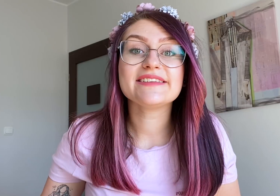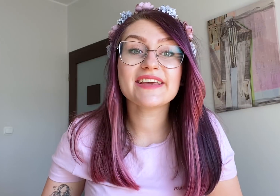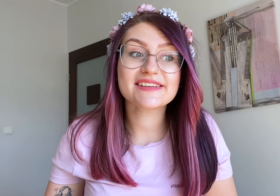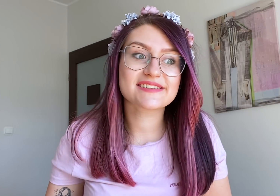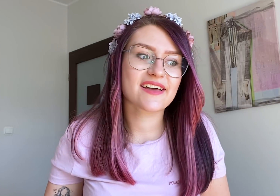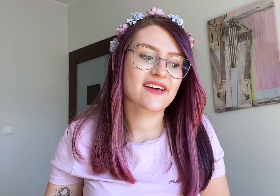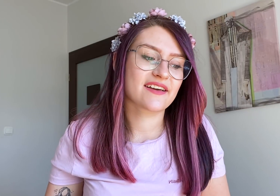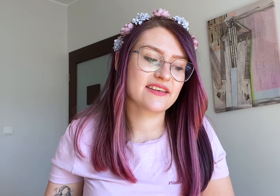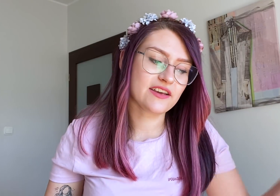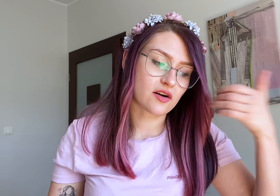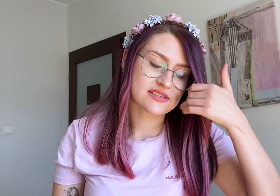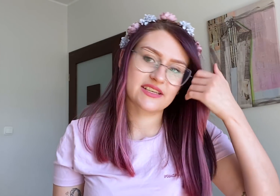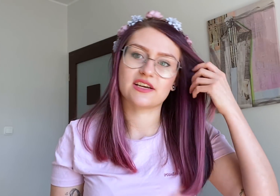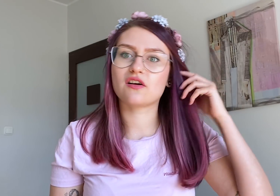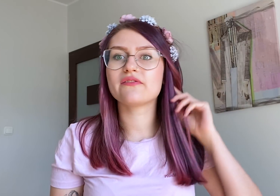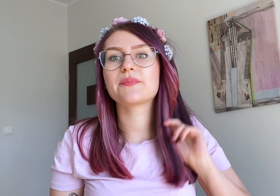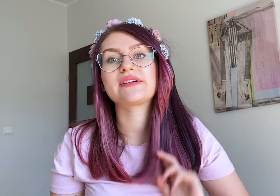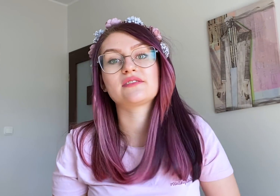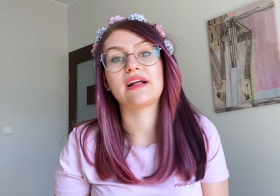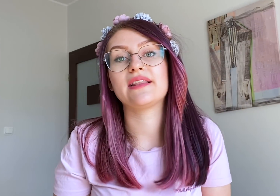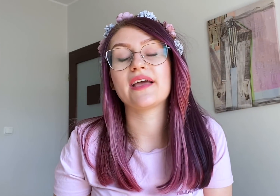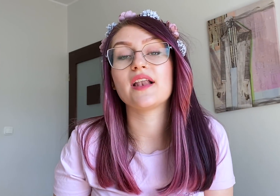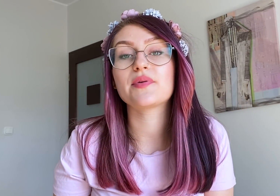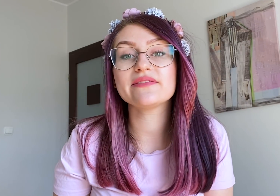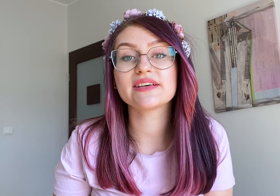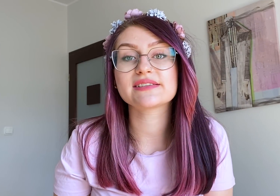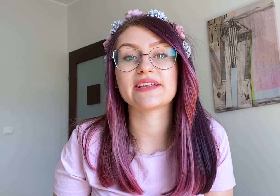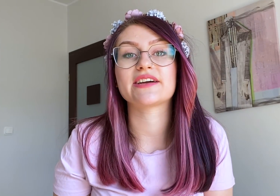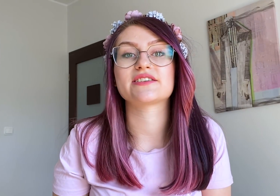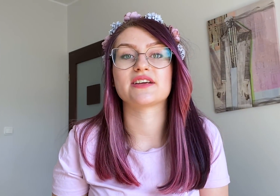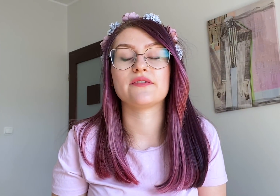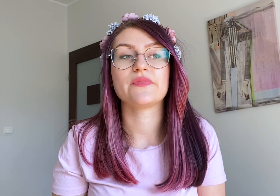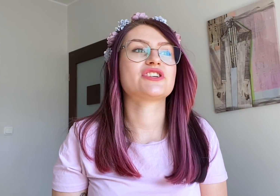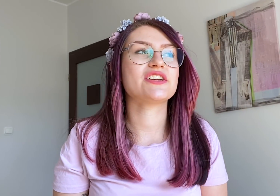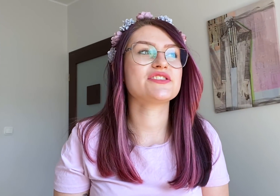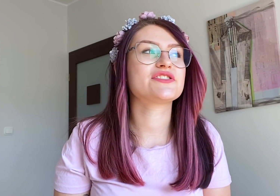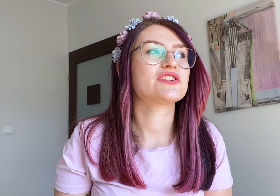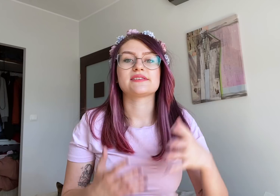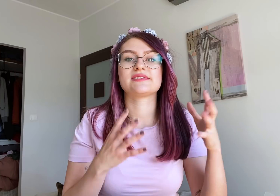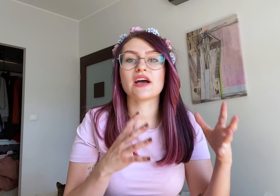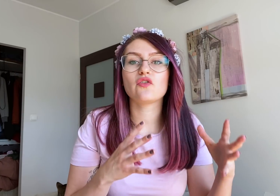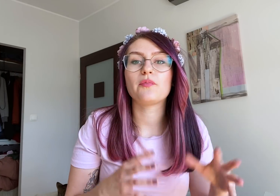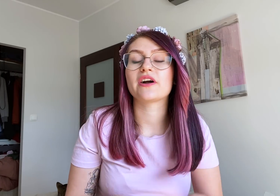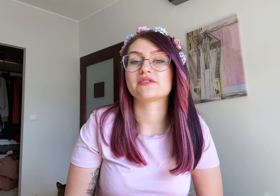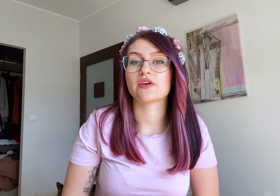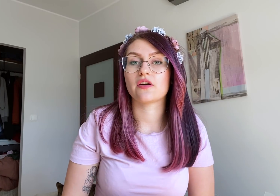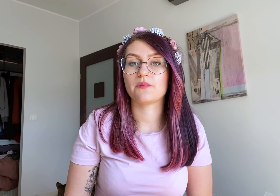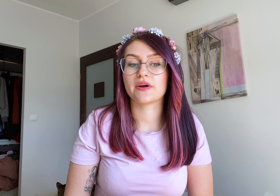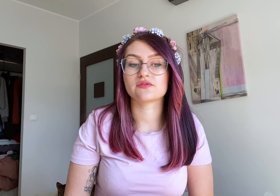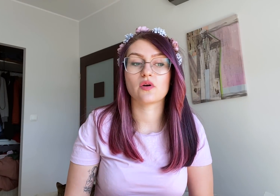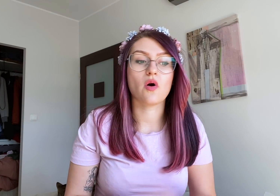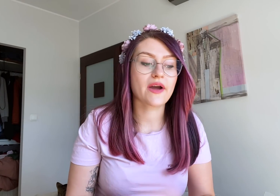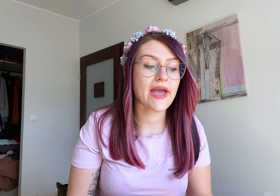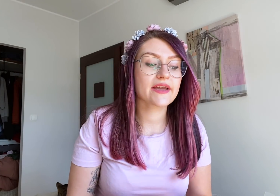Nie chcę ich oceniać jakkolwiek personalnie, ale prawda jest taka, że część znaków pokazują ok,